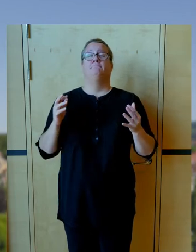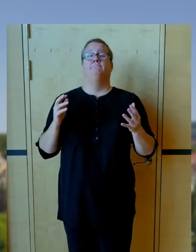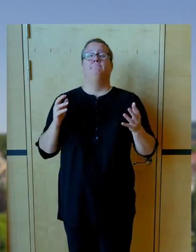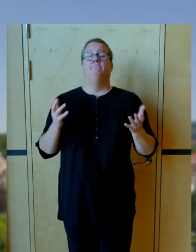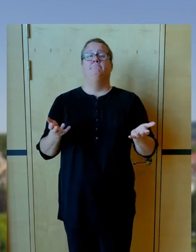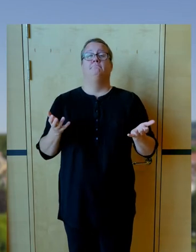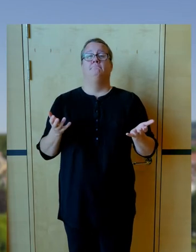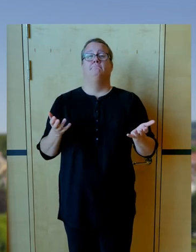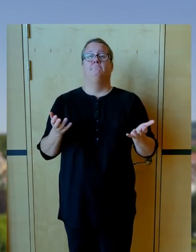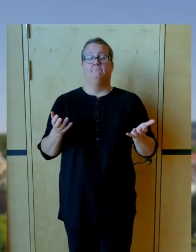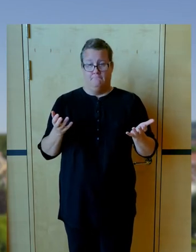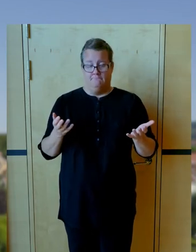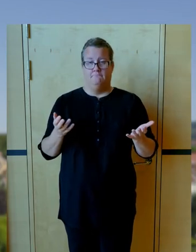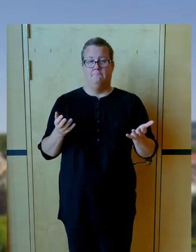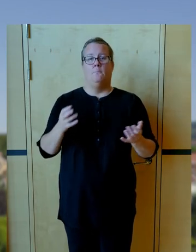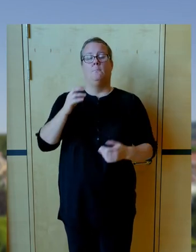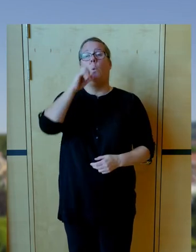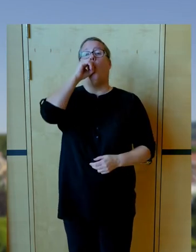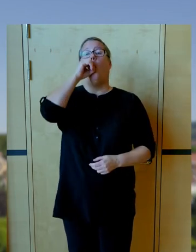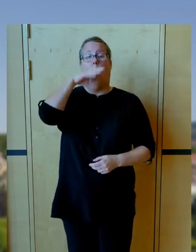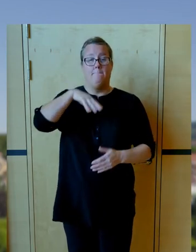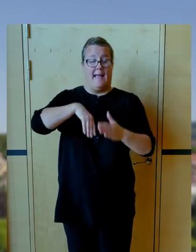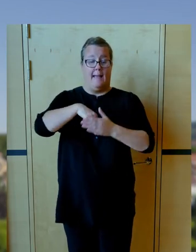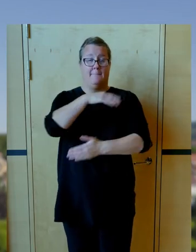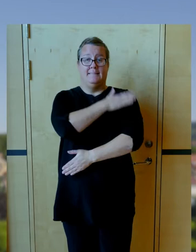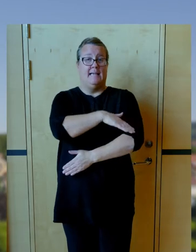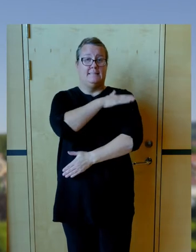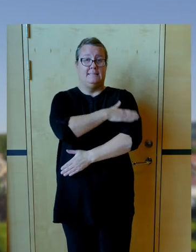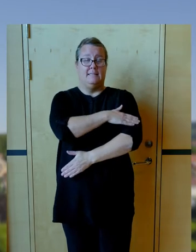Om hemtjänsten inte längre kan möta bort Haganäs behov